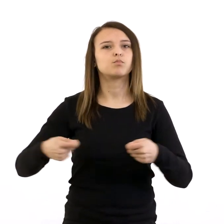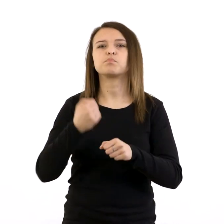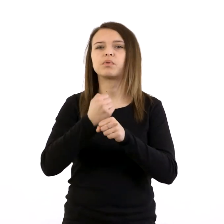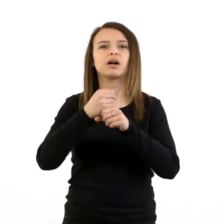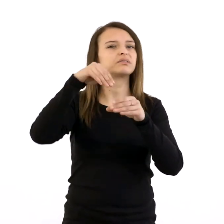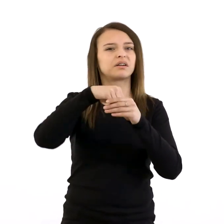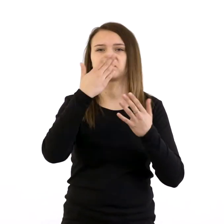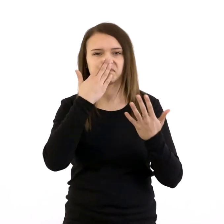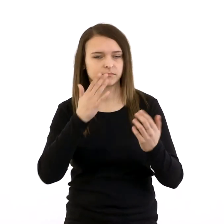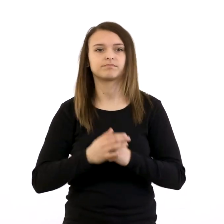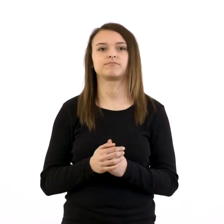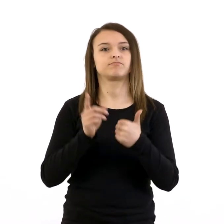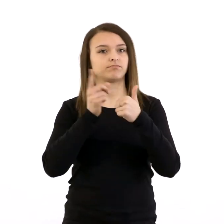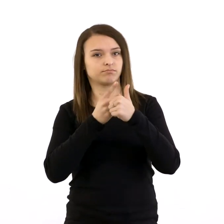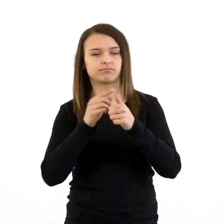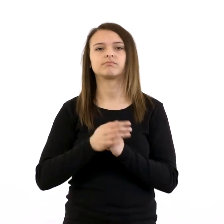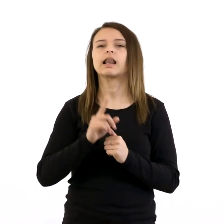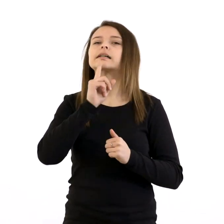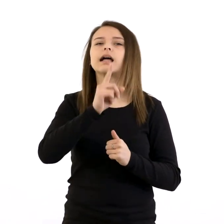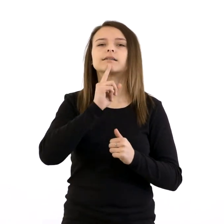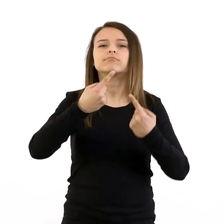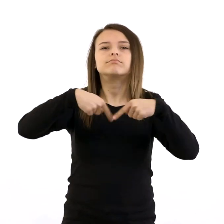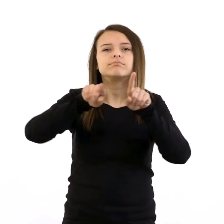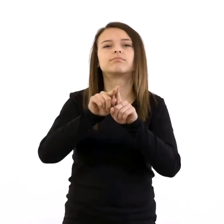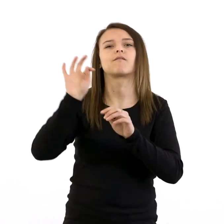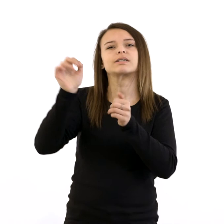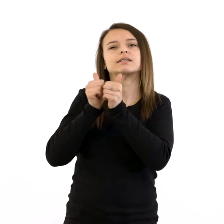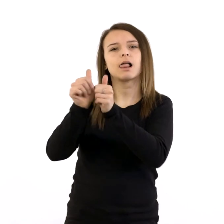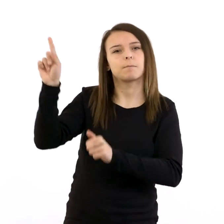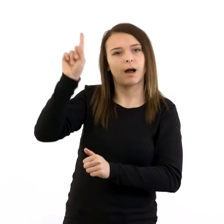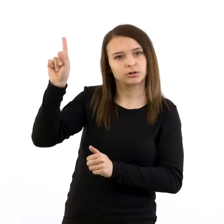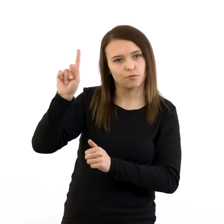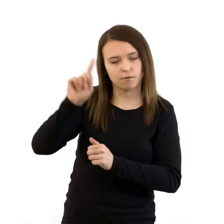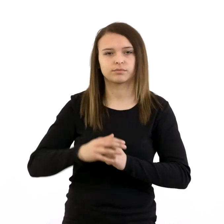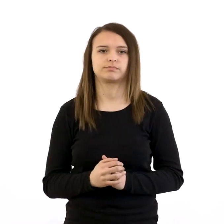Współpraca ta odbywa się m.in. poprzez zlecania realizacji zadań publicznych,